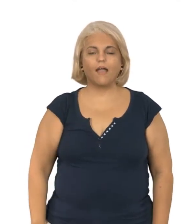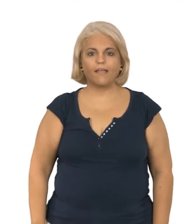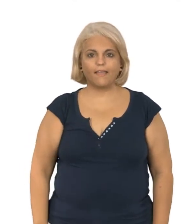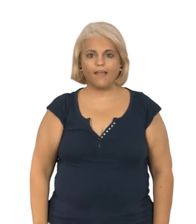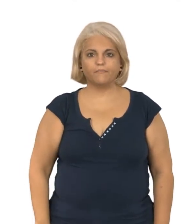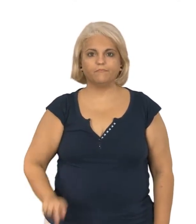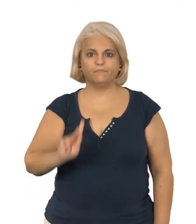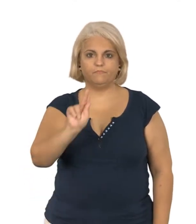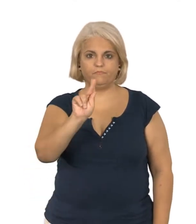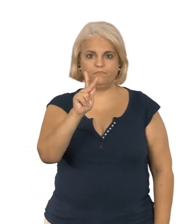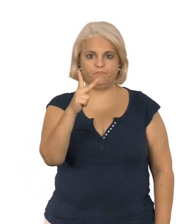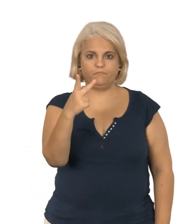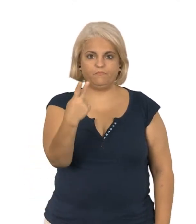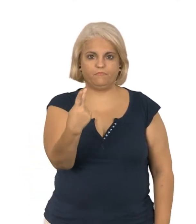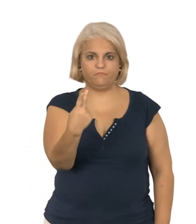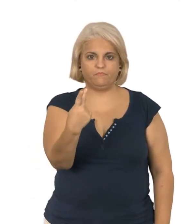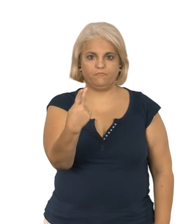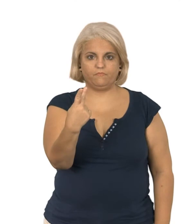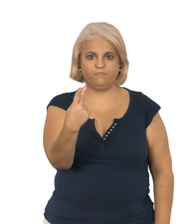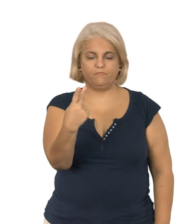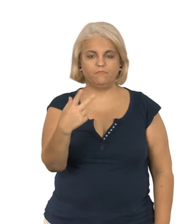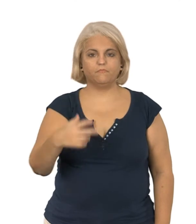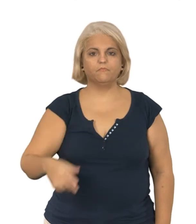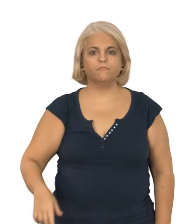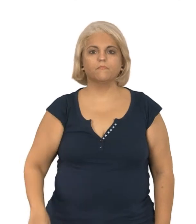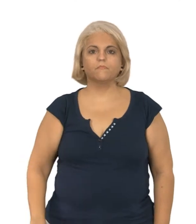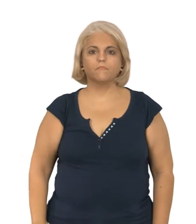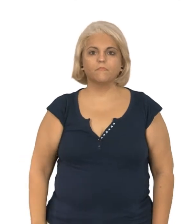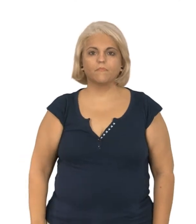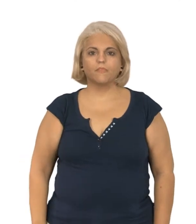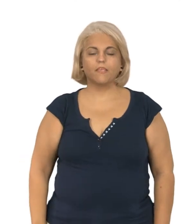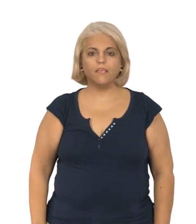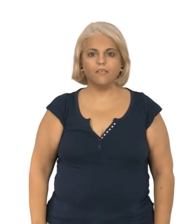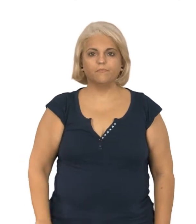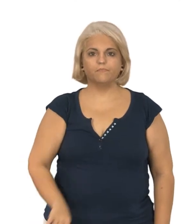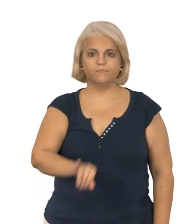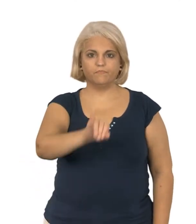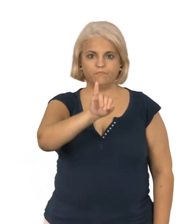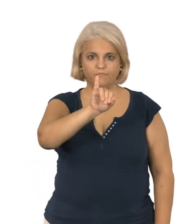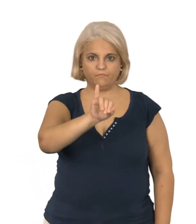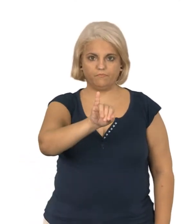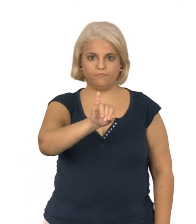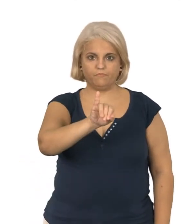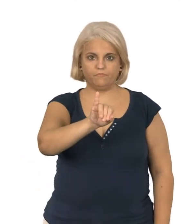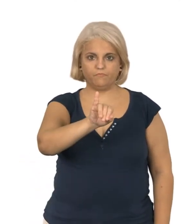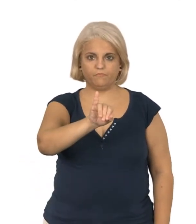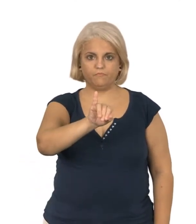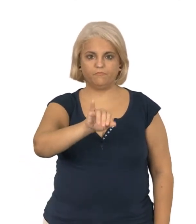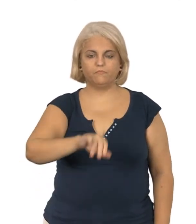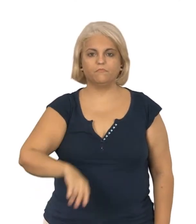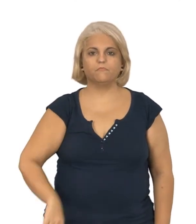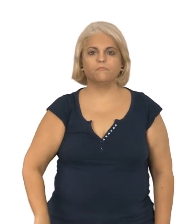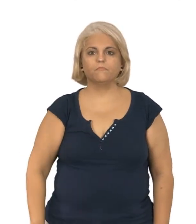H I